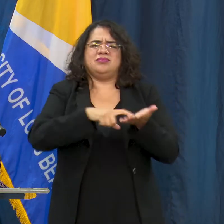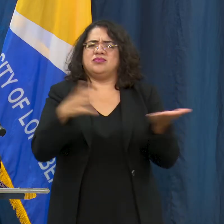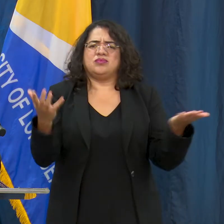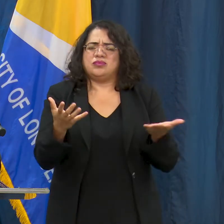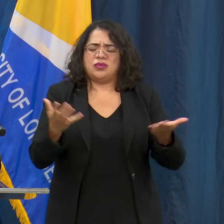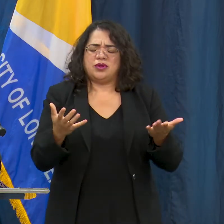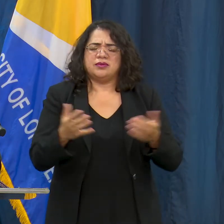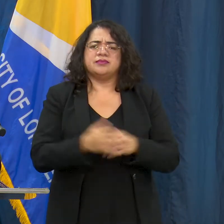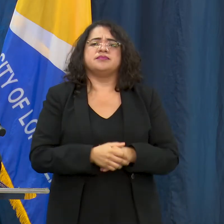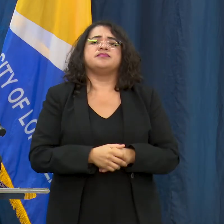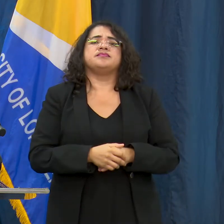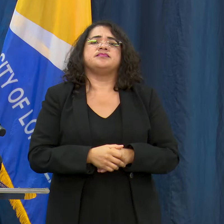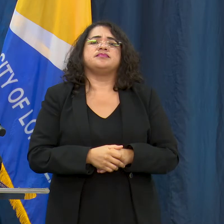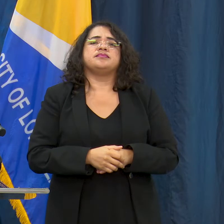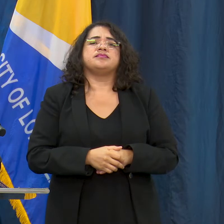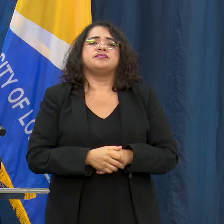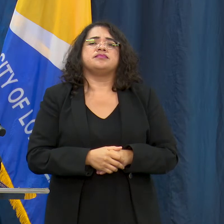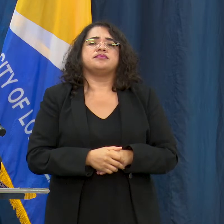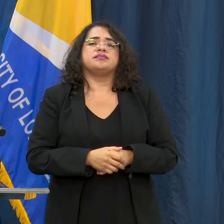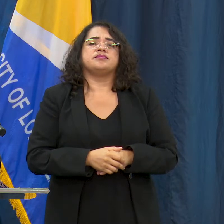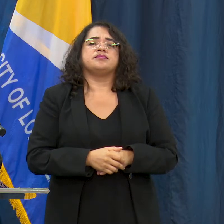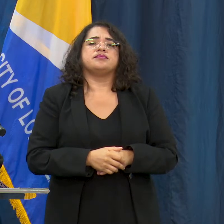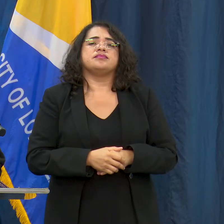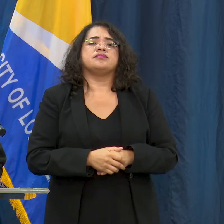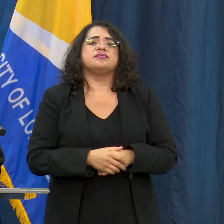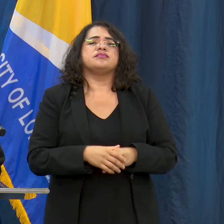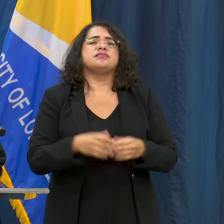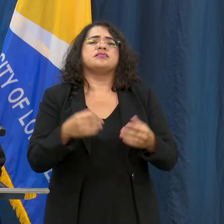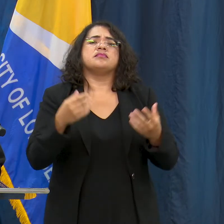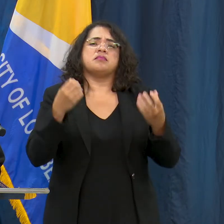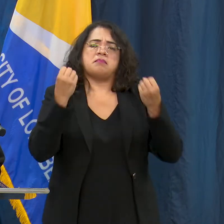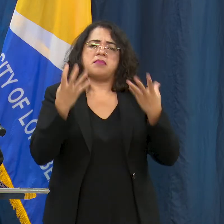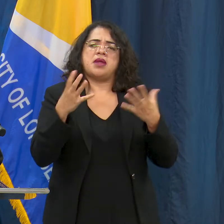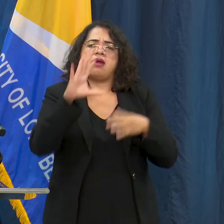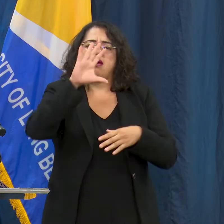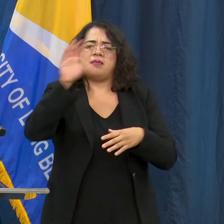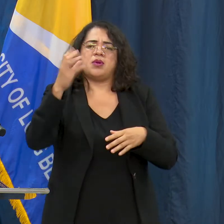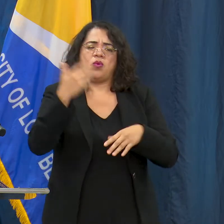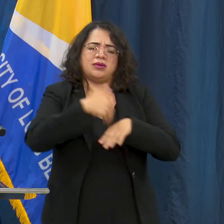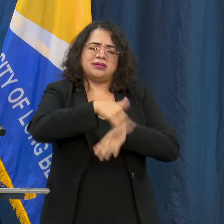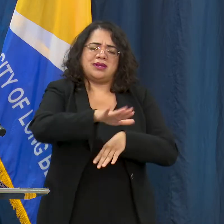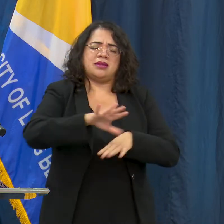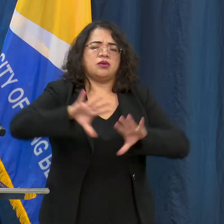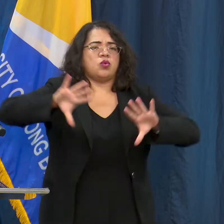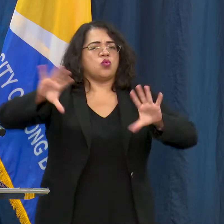nuestro sitio de priva que algunos de los simply adores estan pidiendo la los